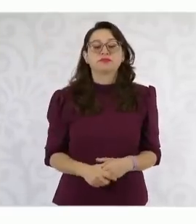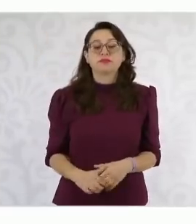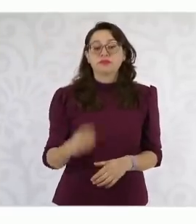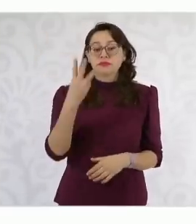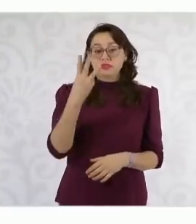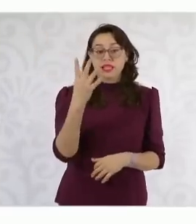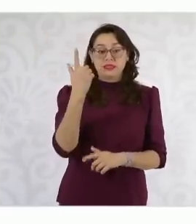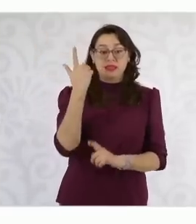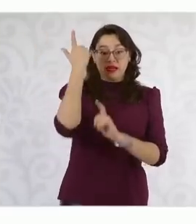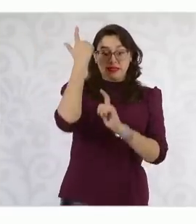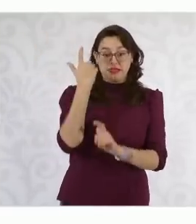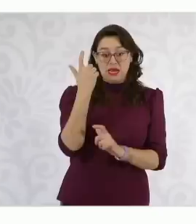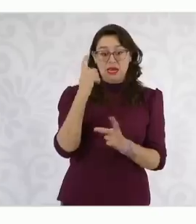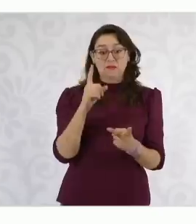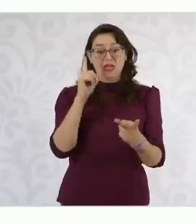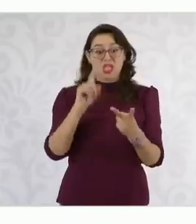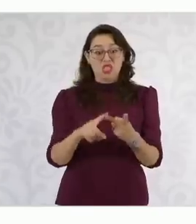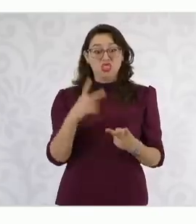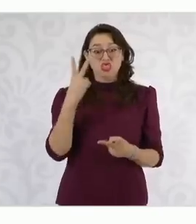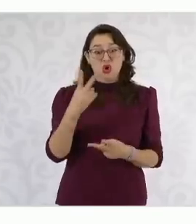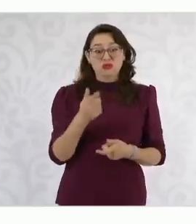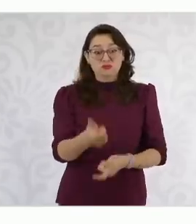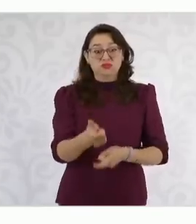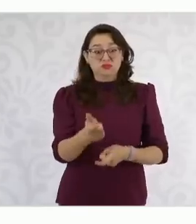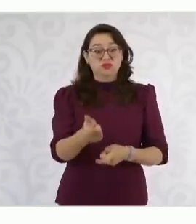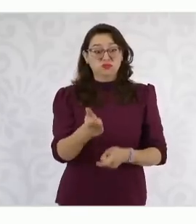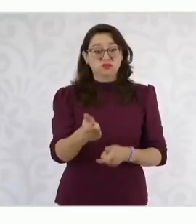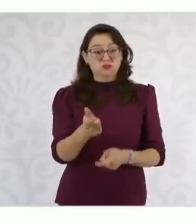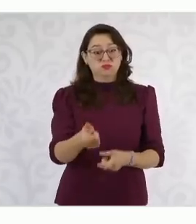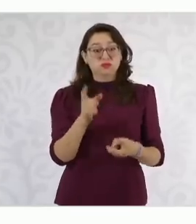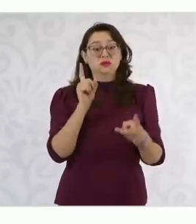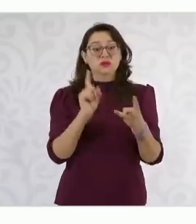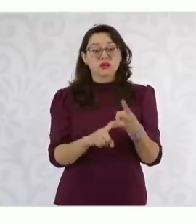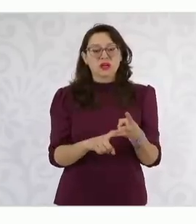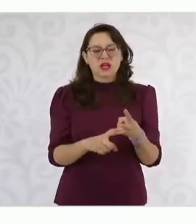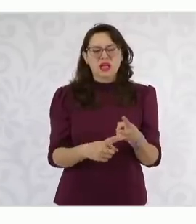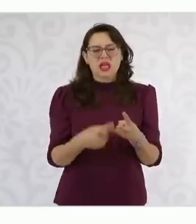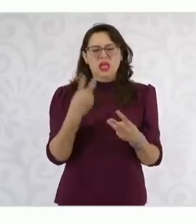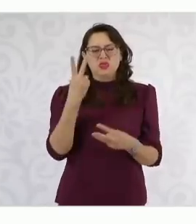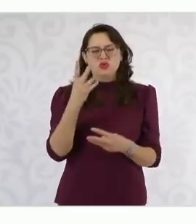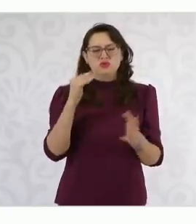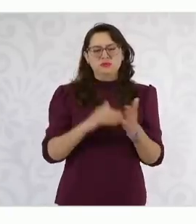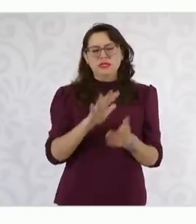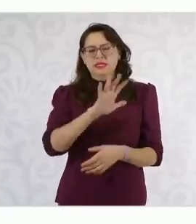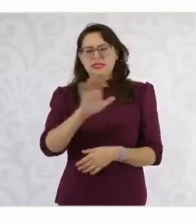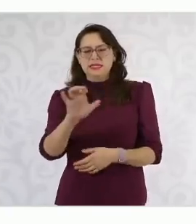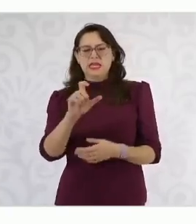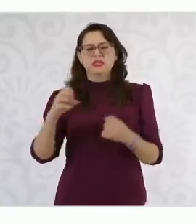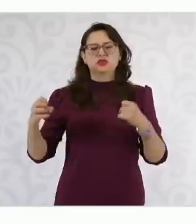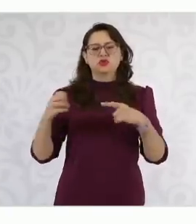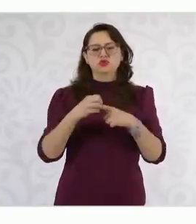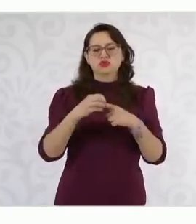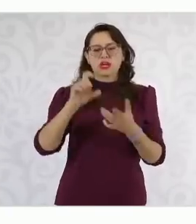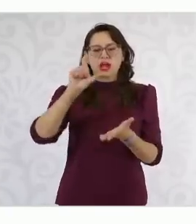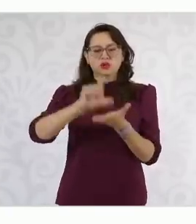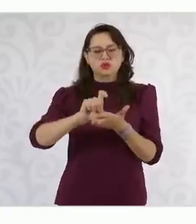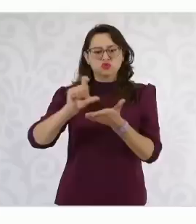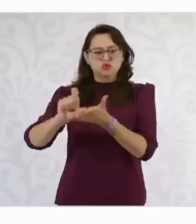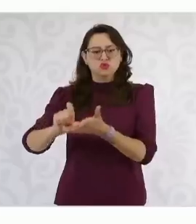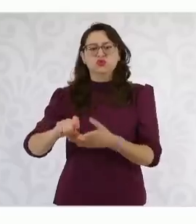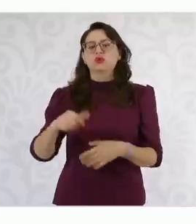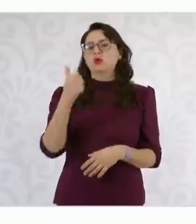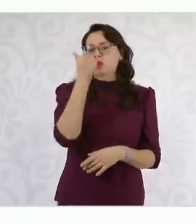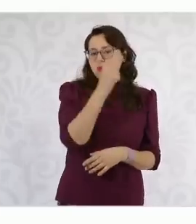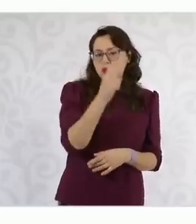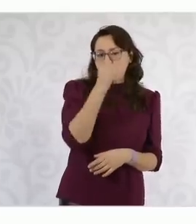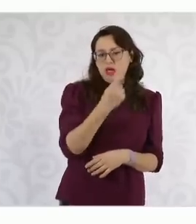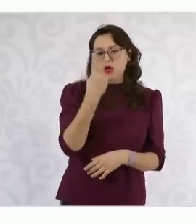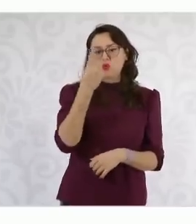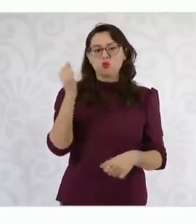largas dos ametralladoras más de 2500 cartuchos armas cortas cocaína y un vehículo también en el